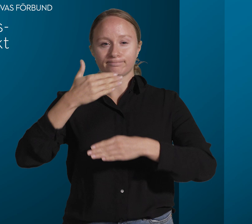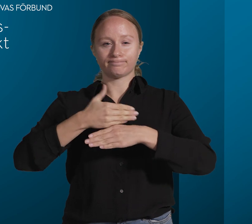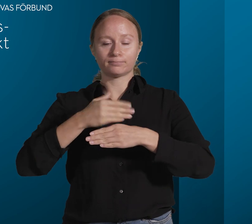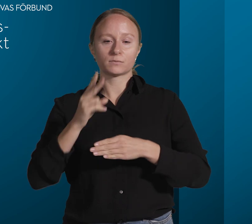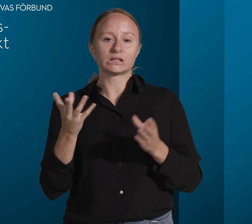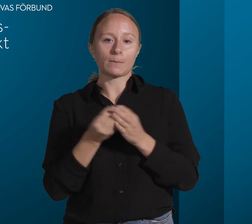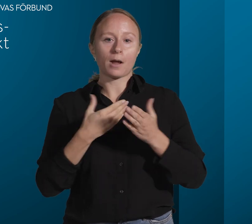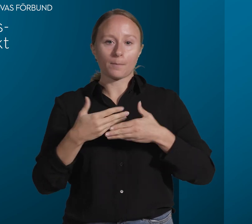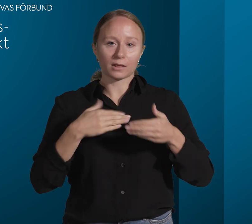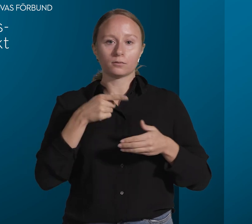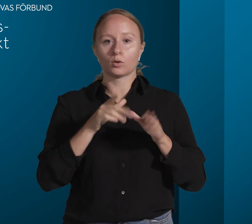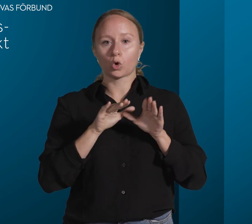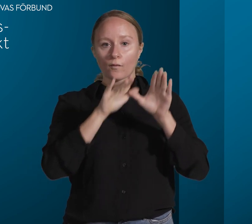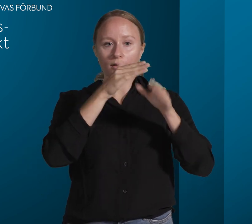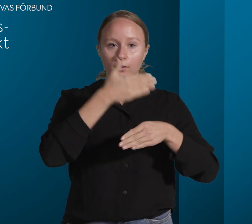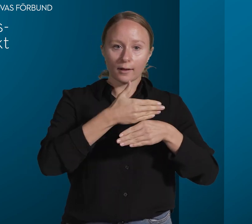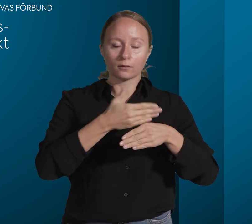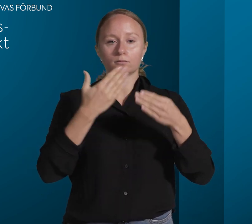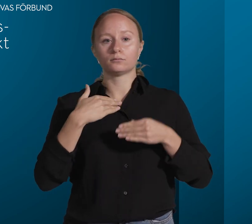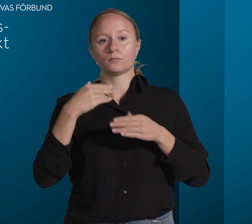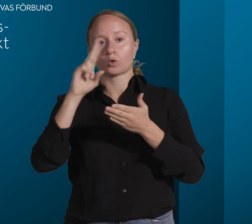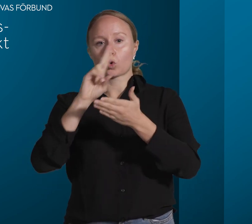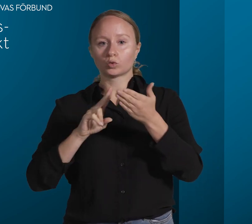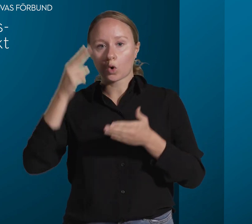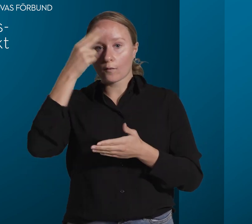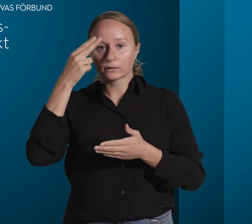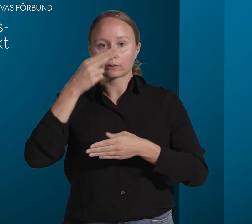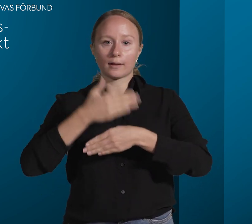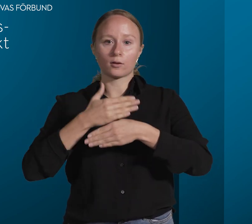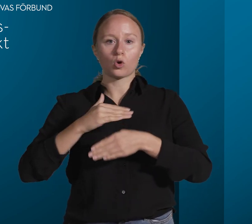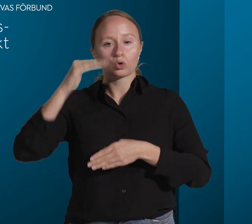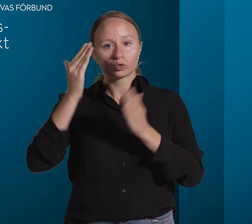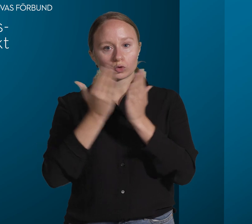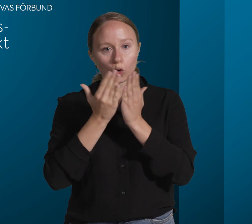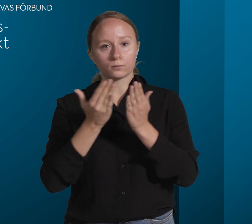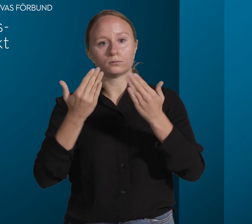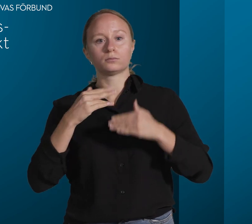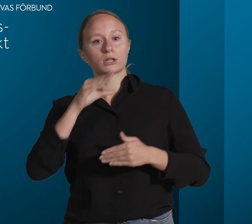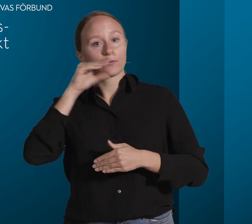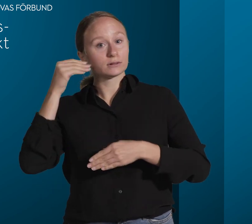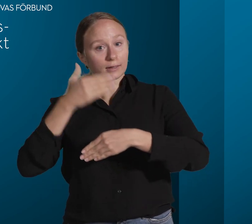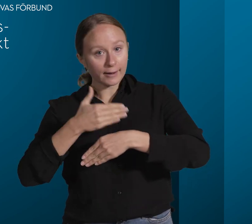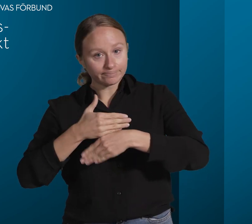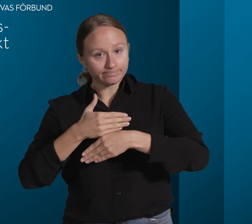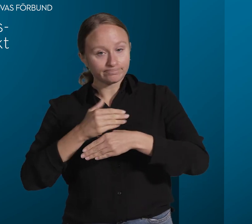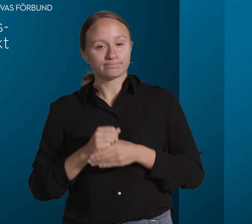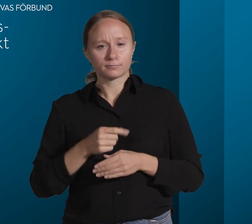Pjäsen är ett samarbete mellan DuvTeatern, - Konstuniversitetets Teaterhögskola och Svenska Teatern, -